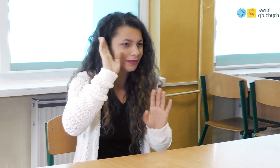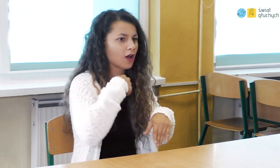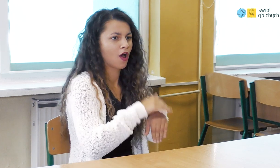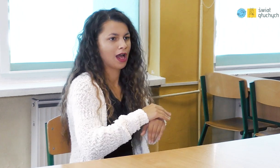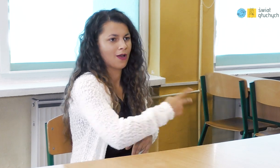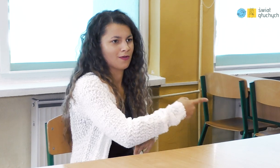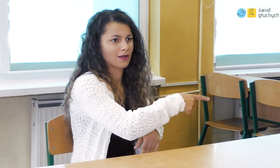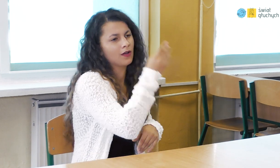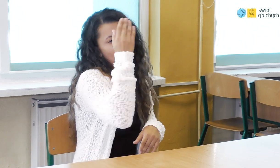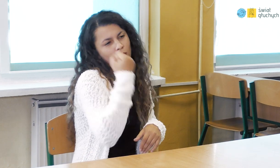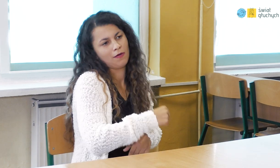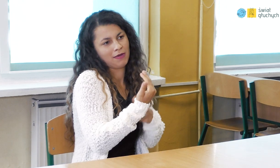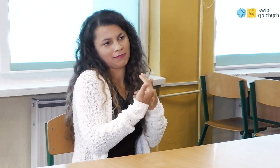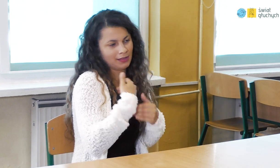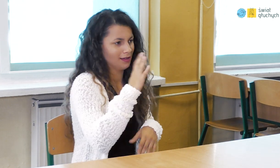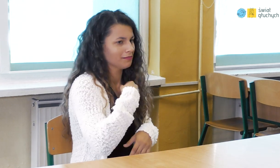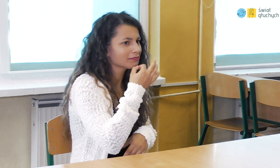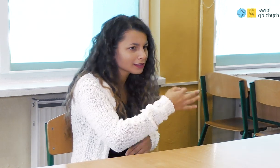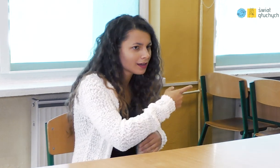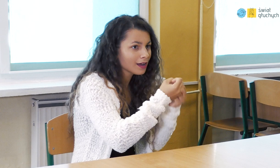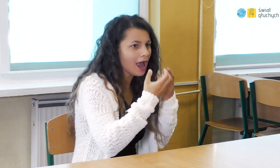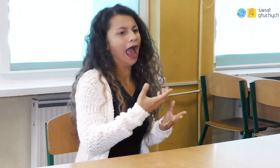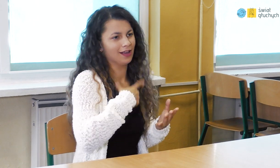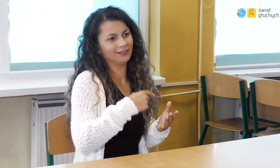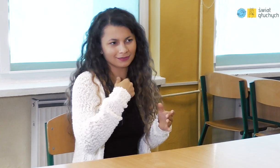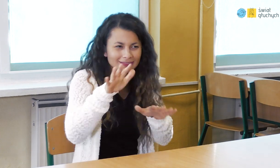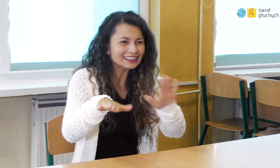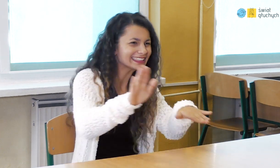Kiedy kompletnie nic nie rozumiałam, prosiłam o pomoc kolegę, który był biegły w matematyce.